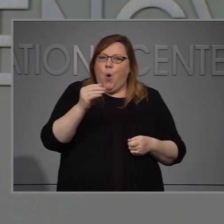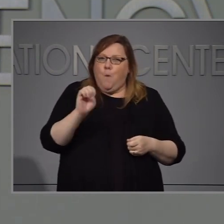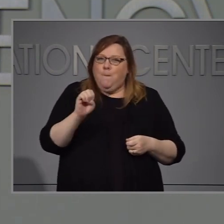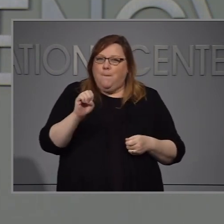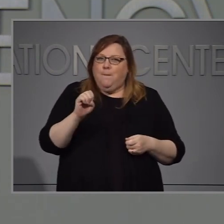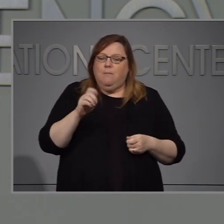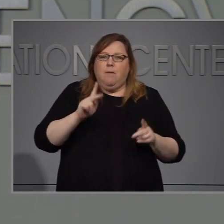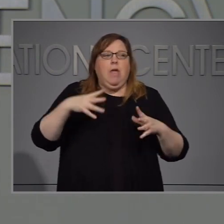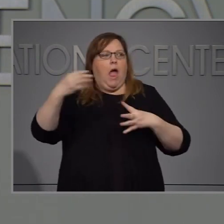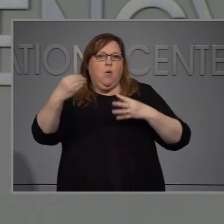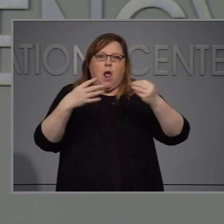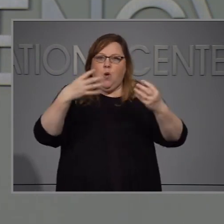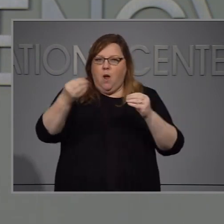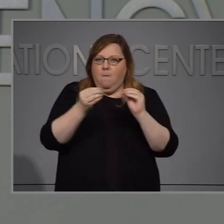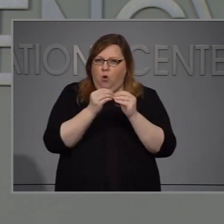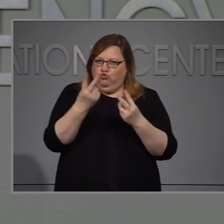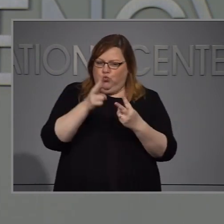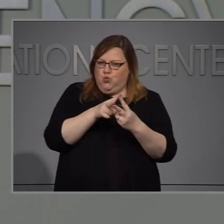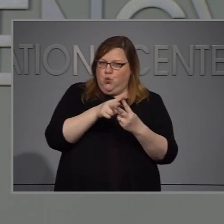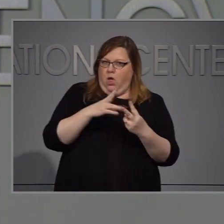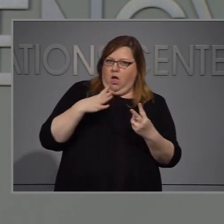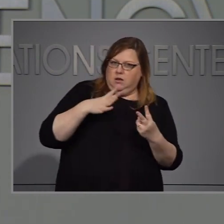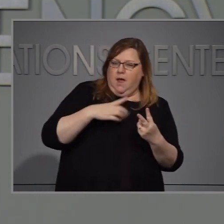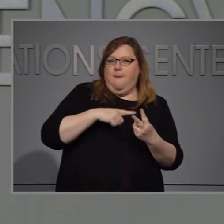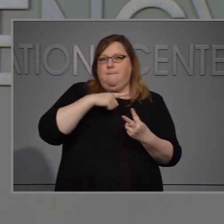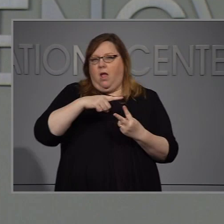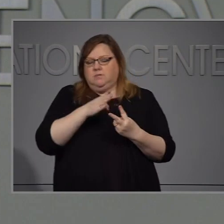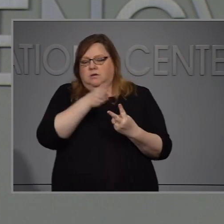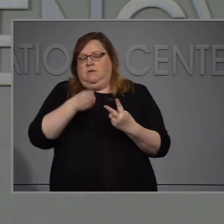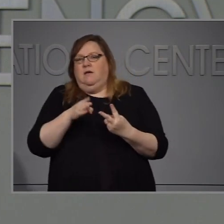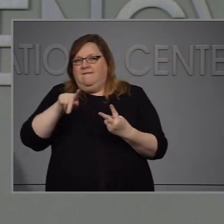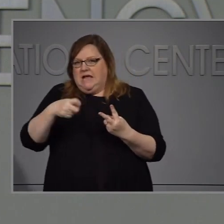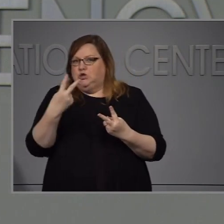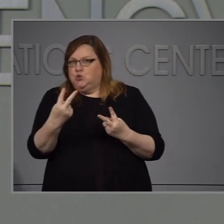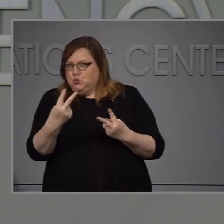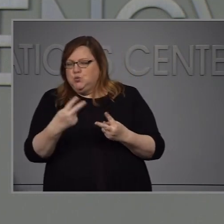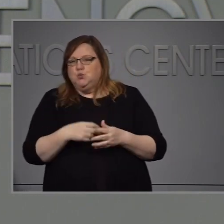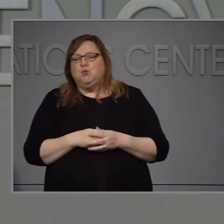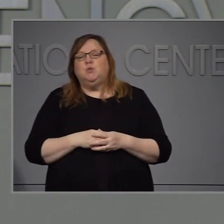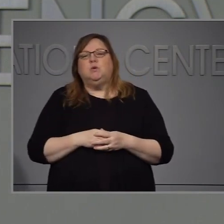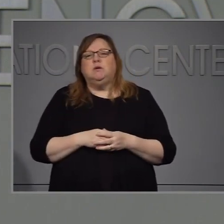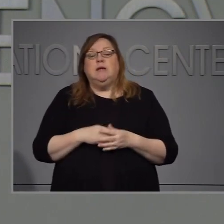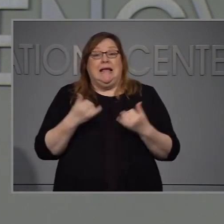intelecto anda la diferencia aquí es que nos hemos quedado en la fan cientos y nos vamos a